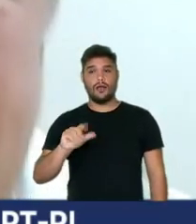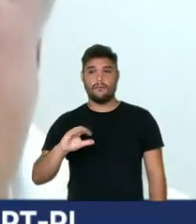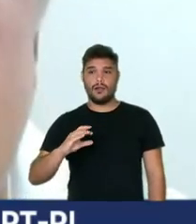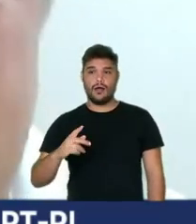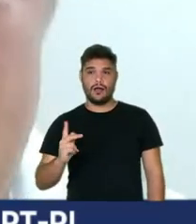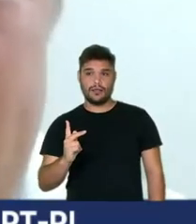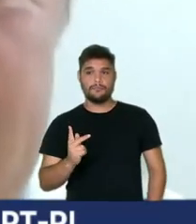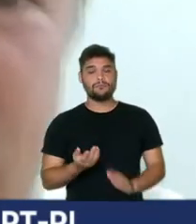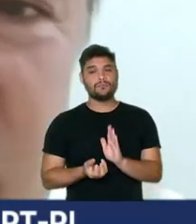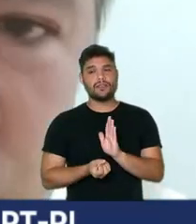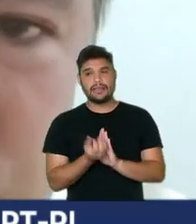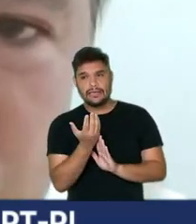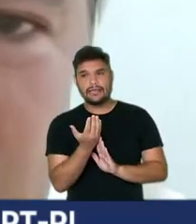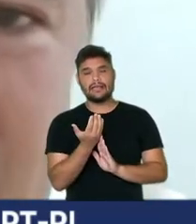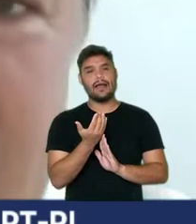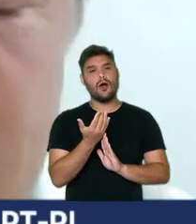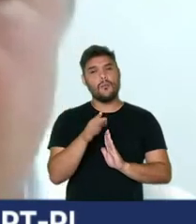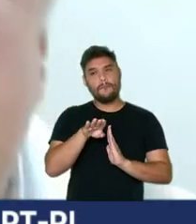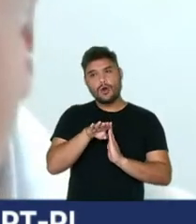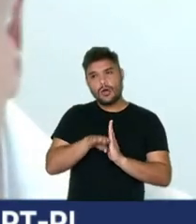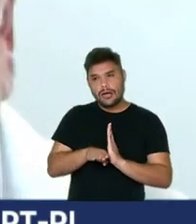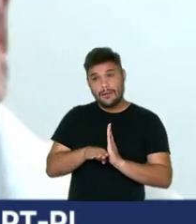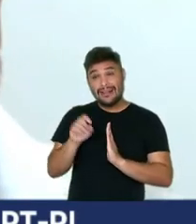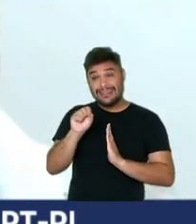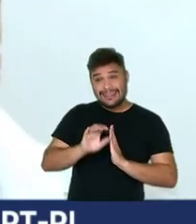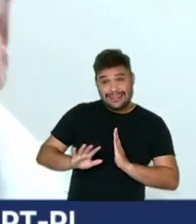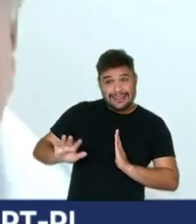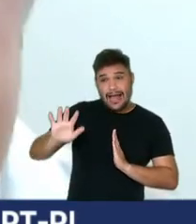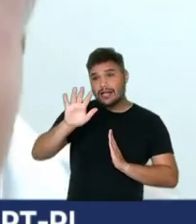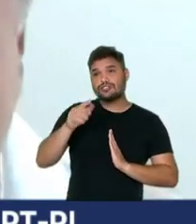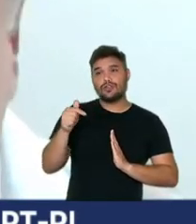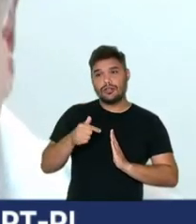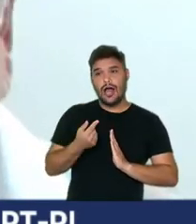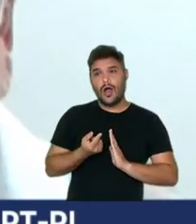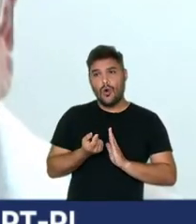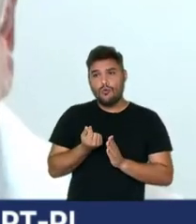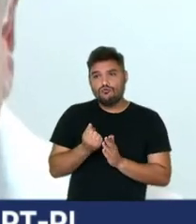AO DISCUTIR, LEI PAULO GUSTAVO E ALDIR BLANC QUE ESTABELECE O SISTEMA NACIONAL PARA NOSSA